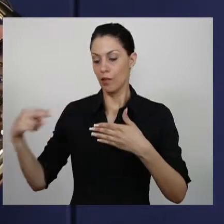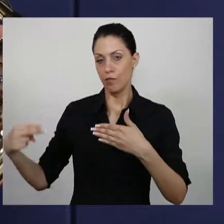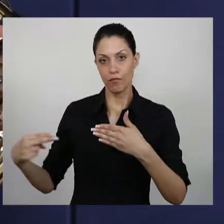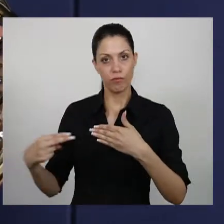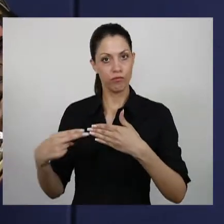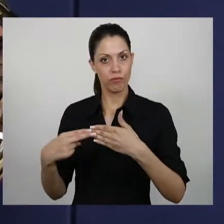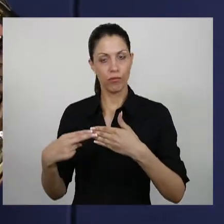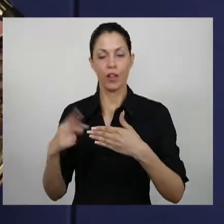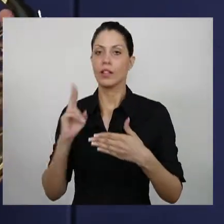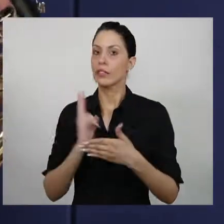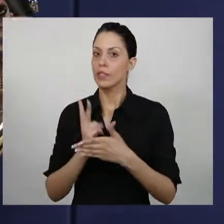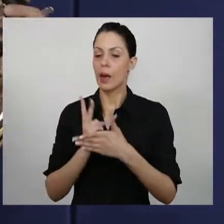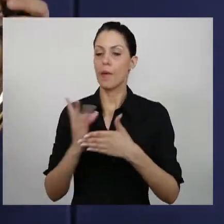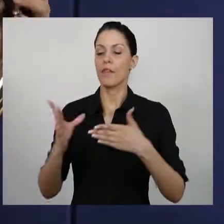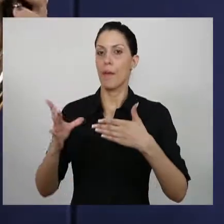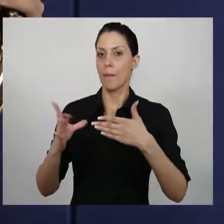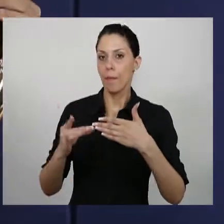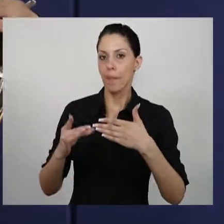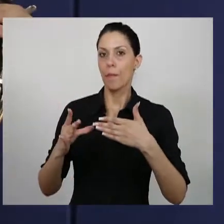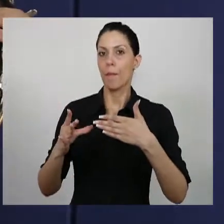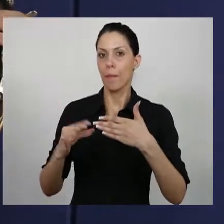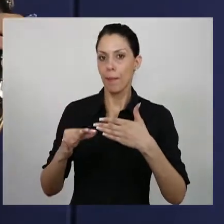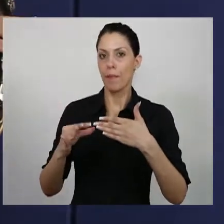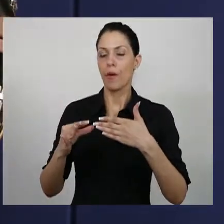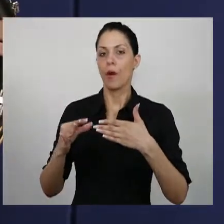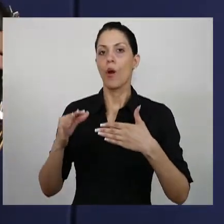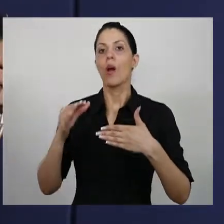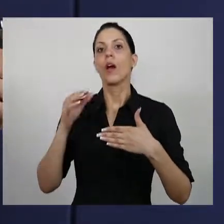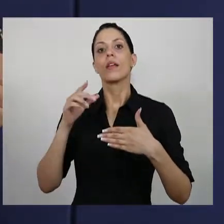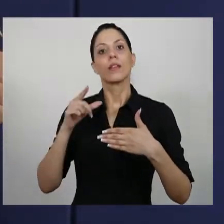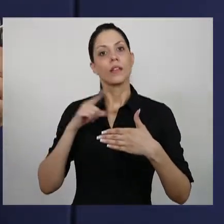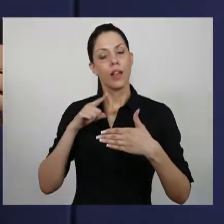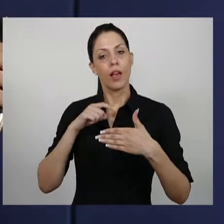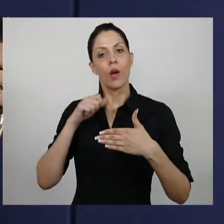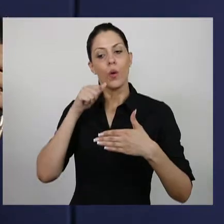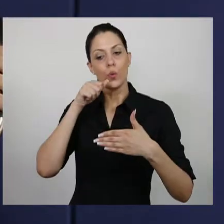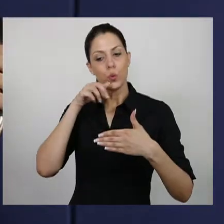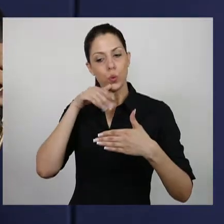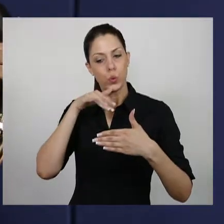Inserindo ele aqui – toda vez que eu apertar essa chave o ar vai passar por ele – e assim